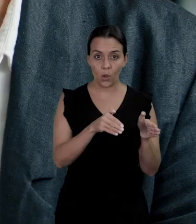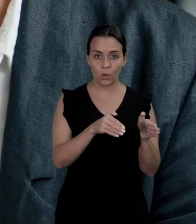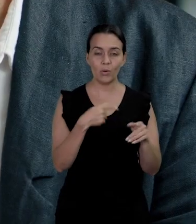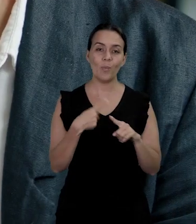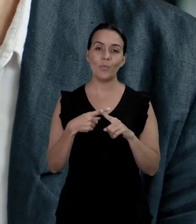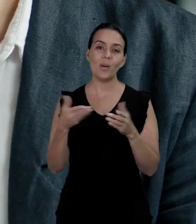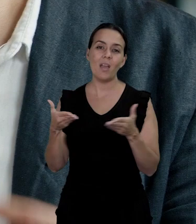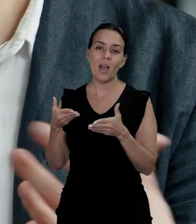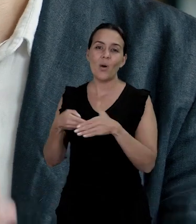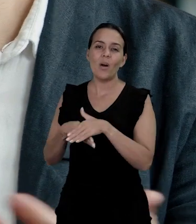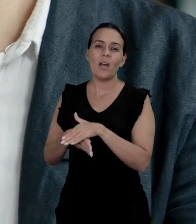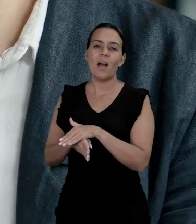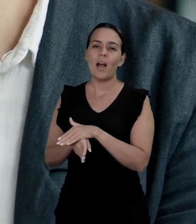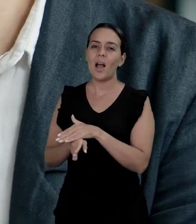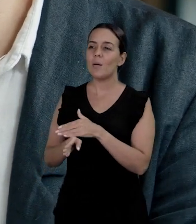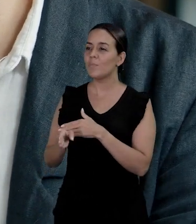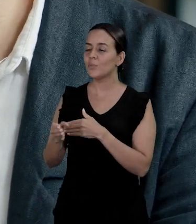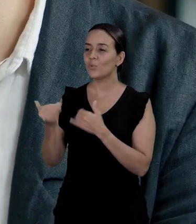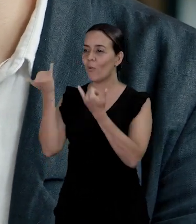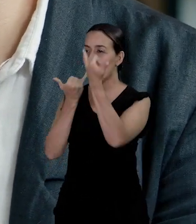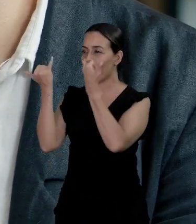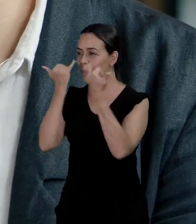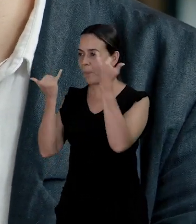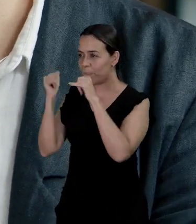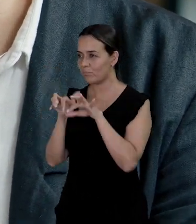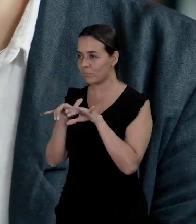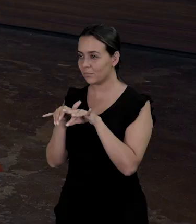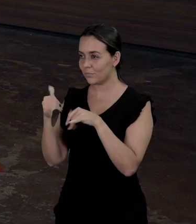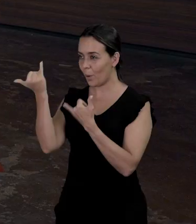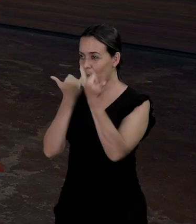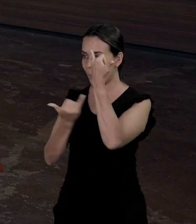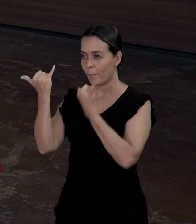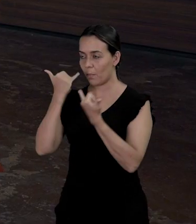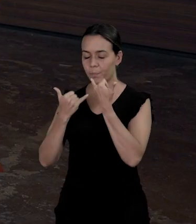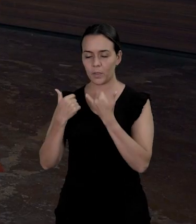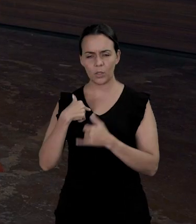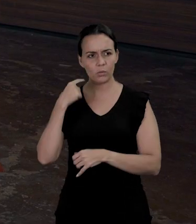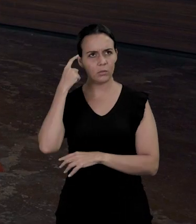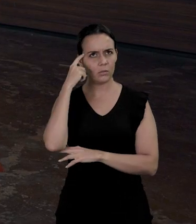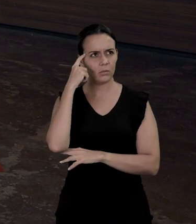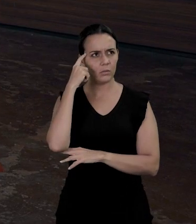por conta dos meus novos hábitos de consumo de informação. Então, teve uma hora que eu me peguei,